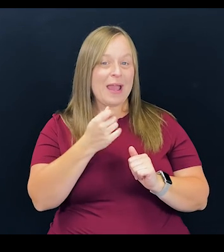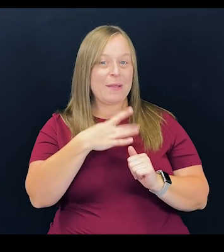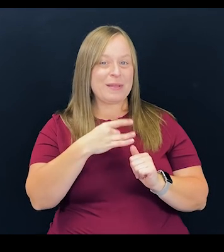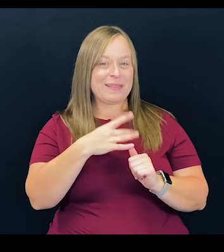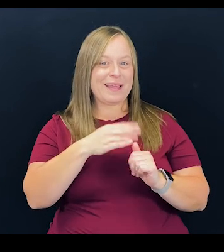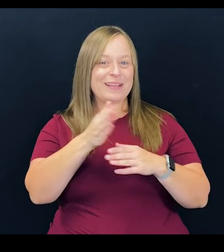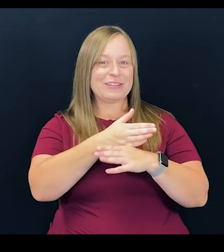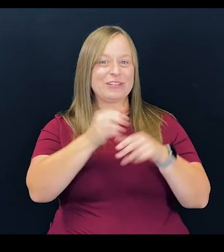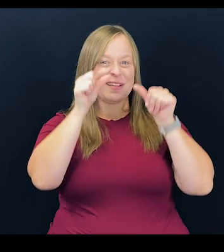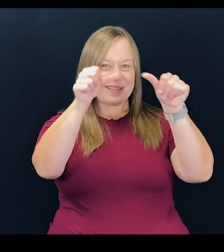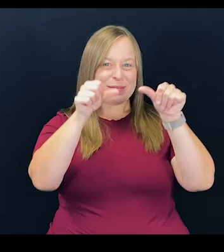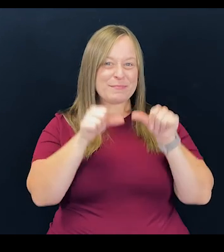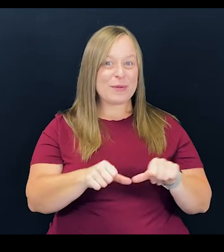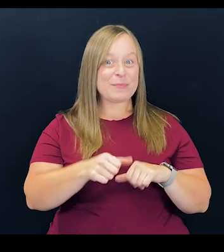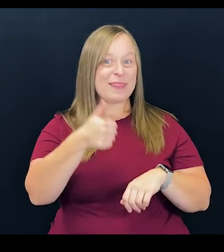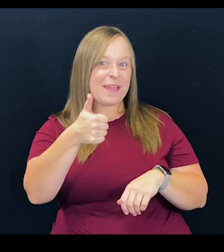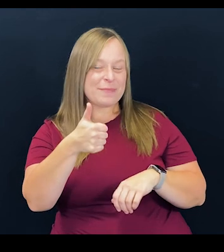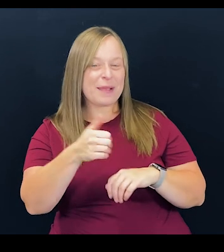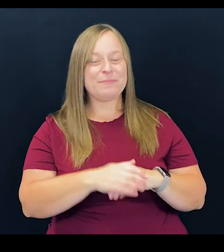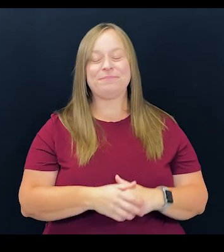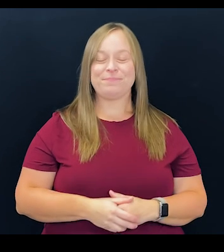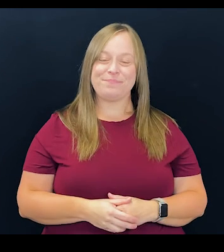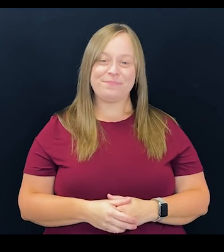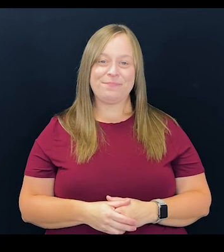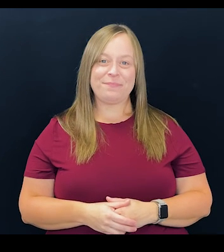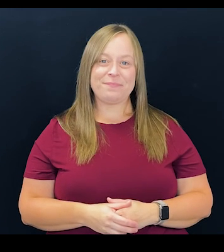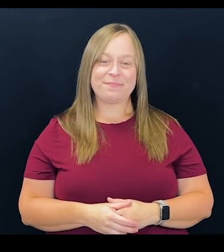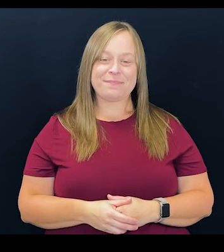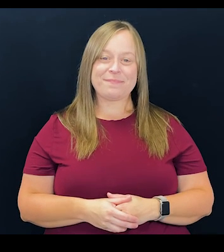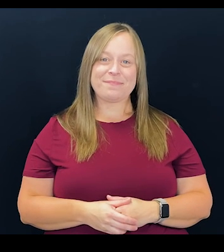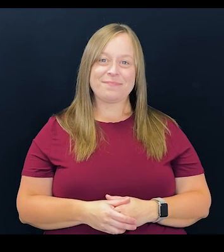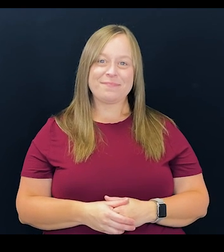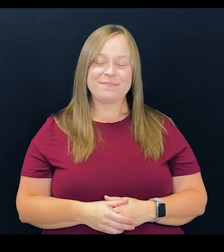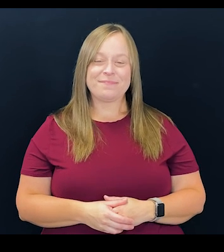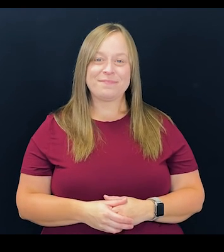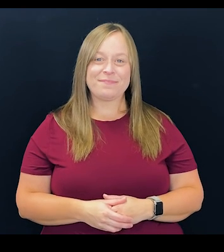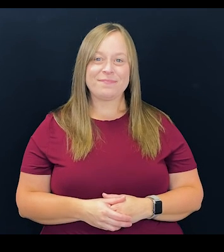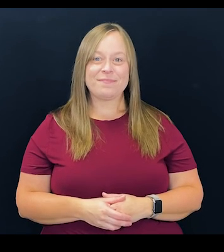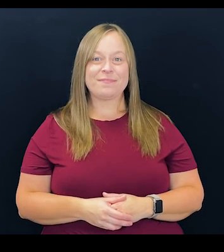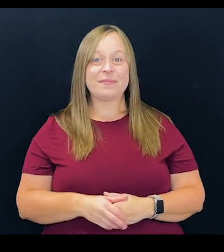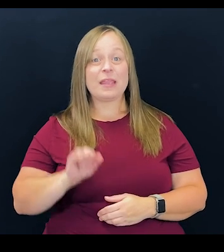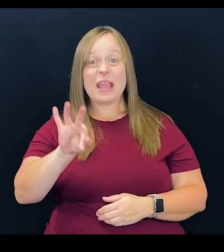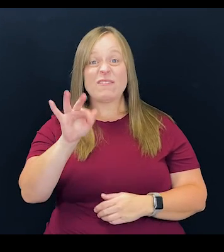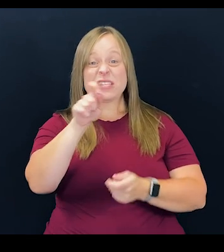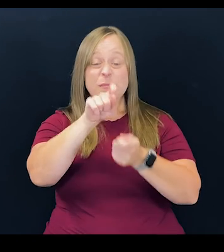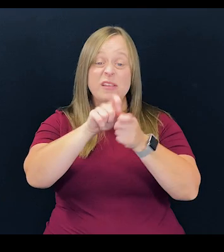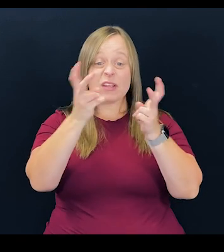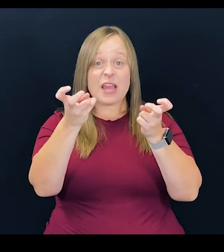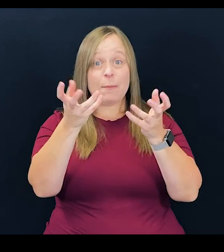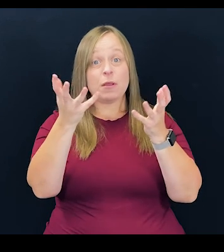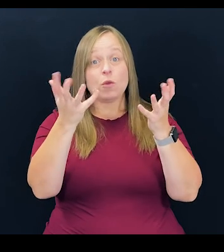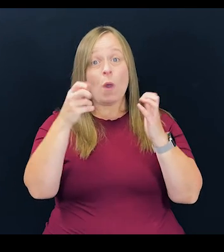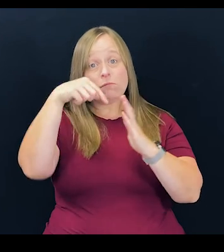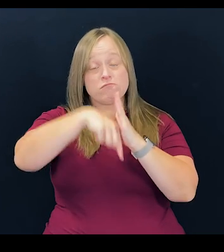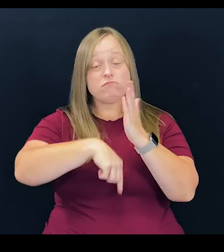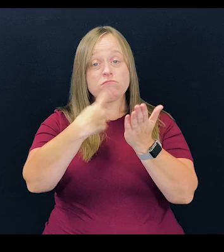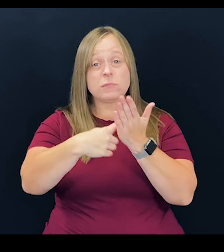asegúrese de suscribirse, dar me gusta y compartir esta publicación. Si hay un tema que le gustaría que discutiéramos,